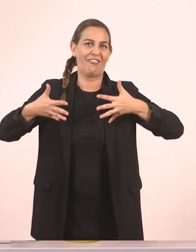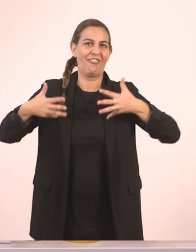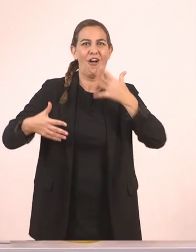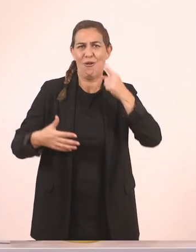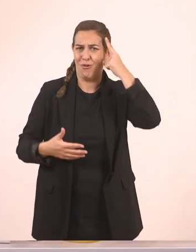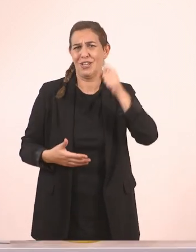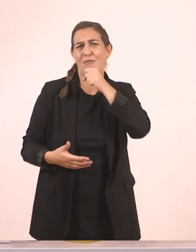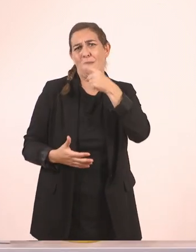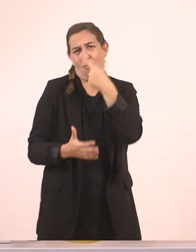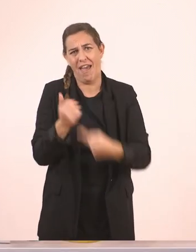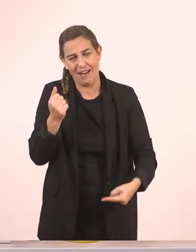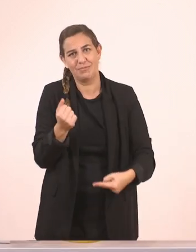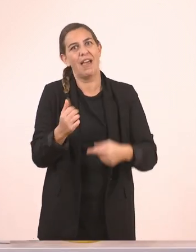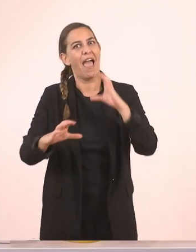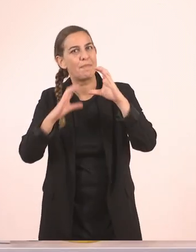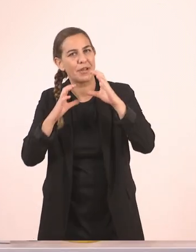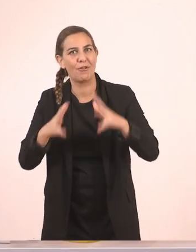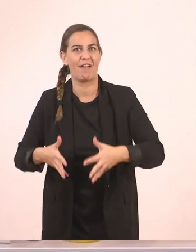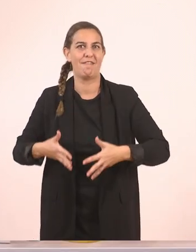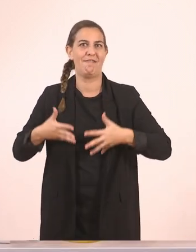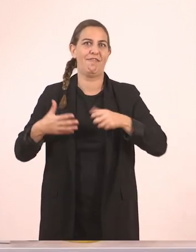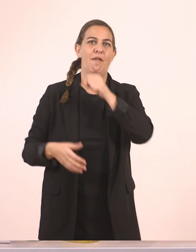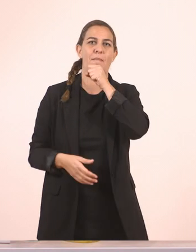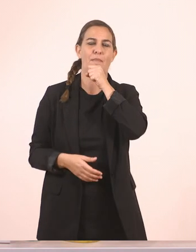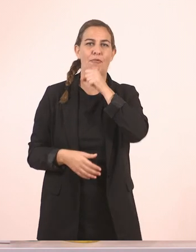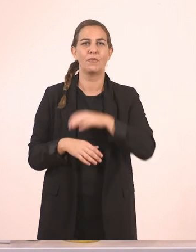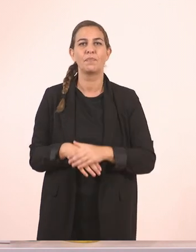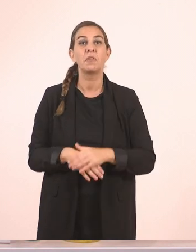Να προσφέρετε κάτι σε κάποιον συνάνθρωπό σας.